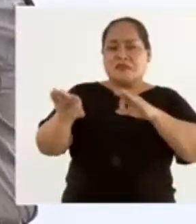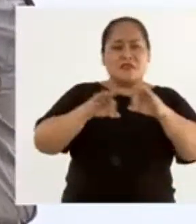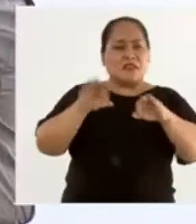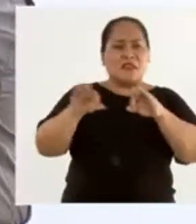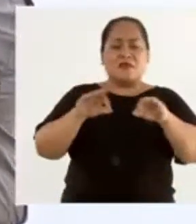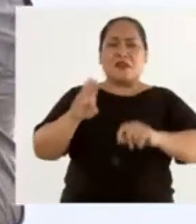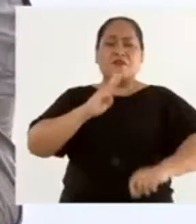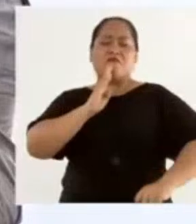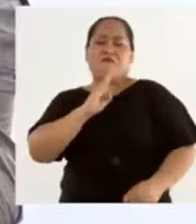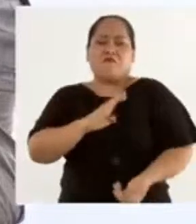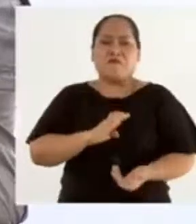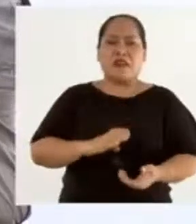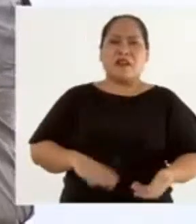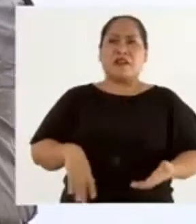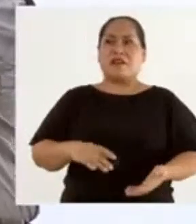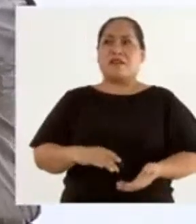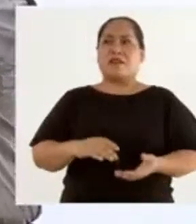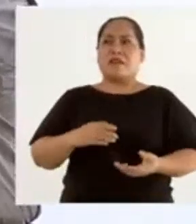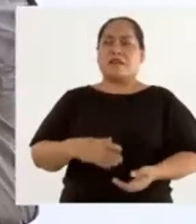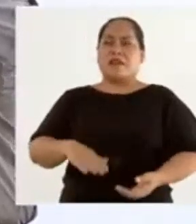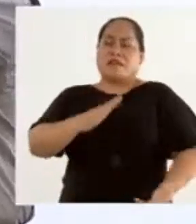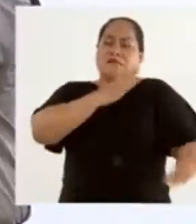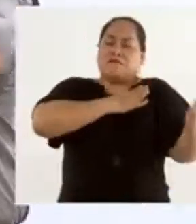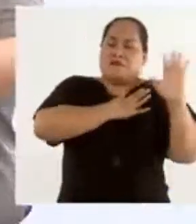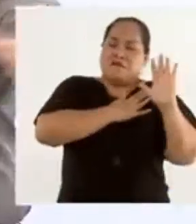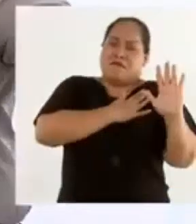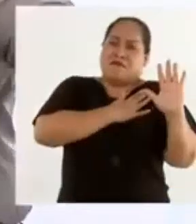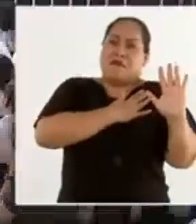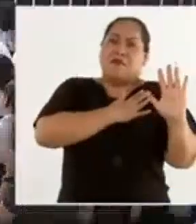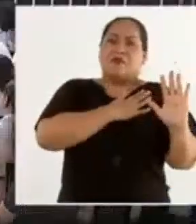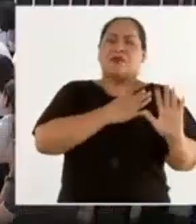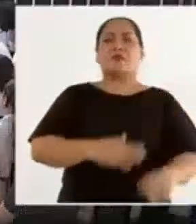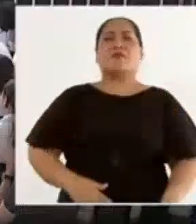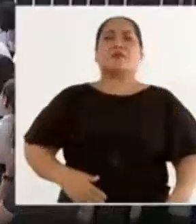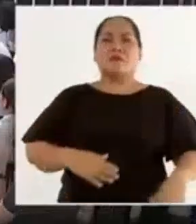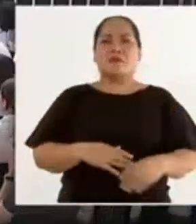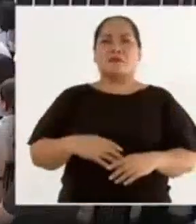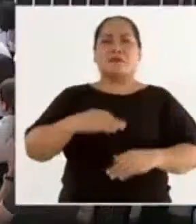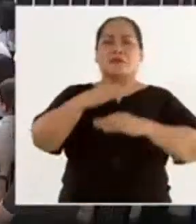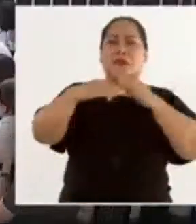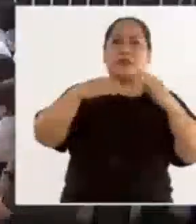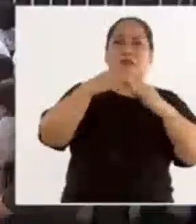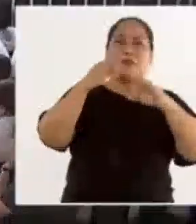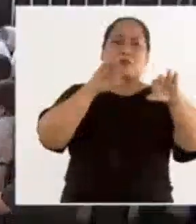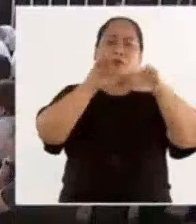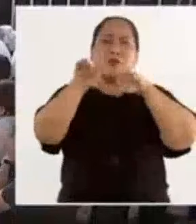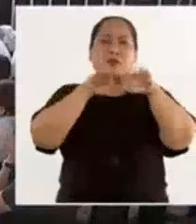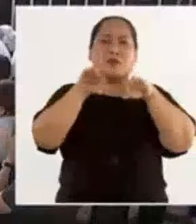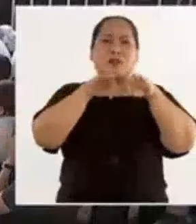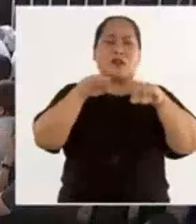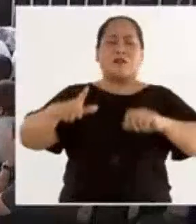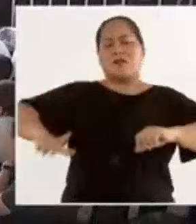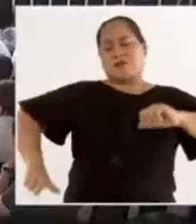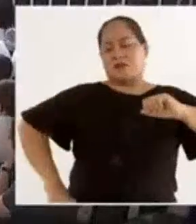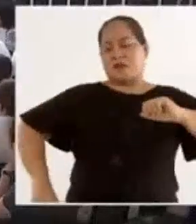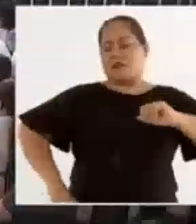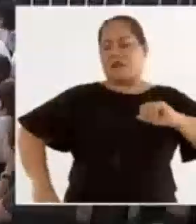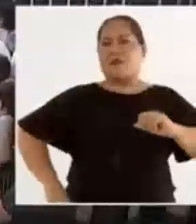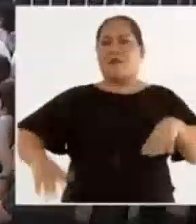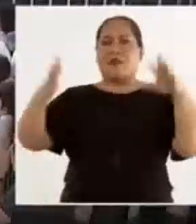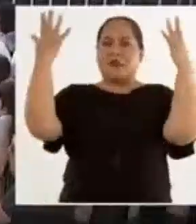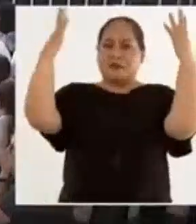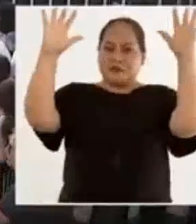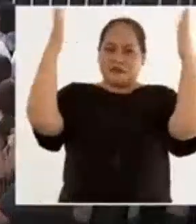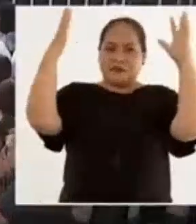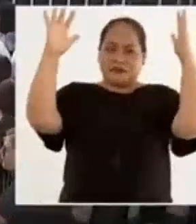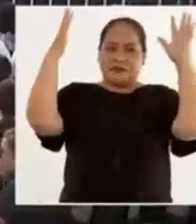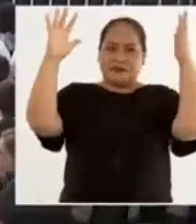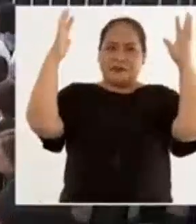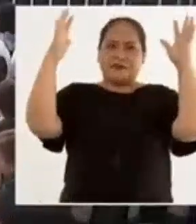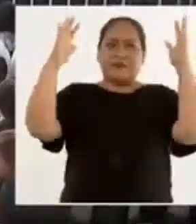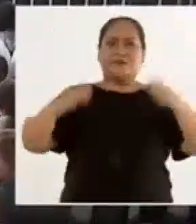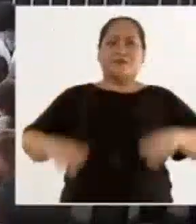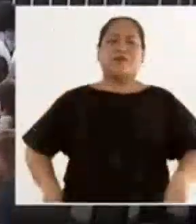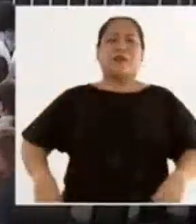Yo quisiera reconocer mucho al director de este hospital, al Dr. Carlos Madrigal,